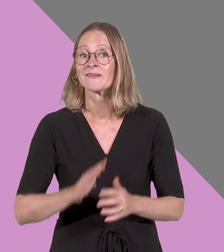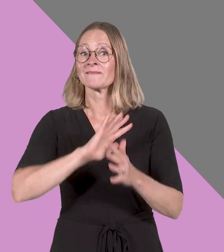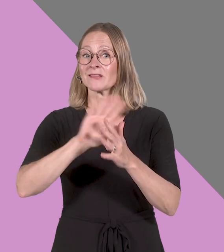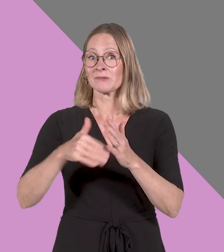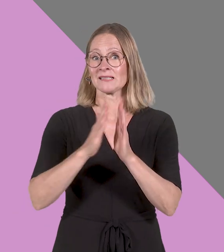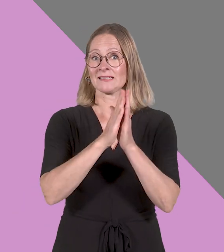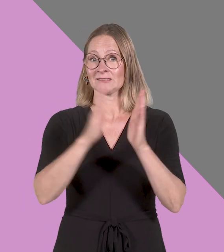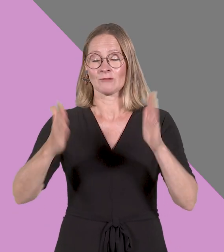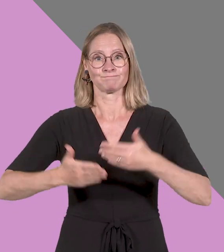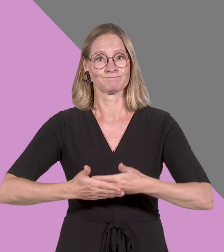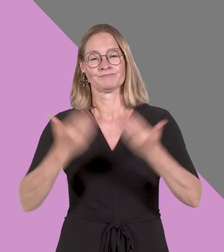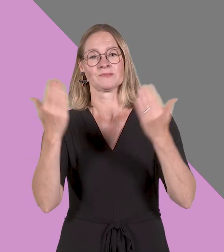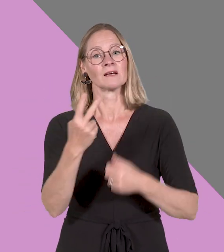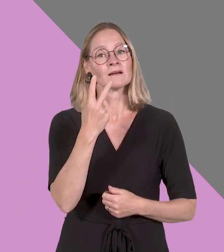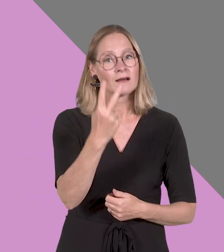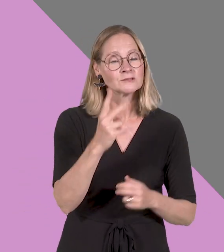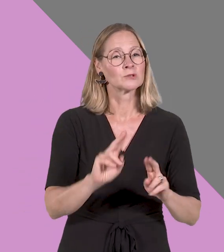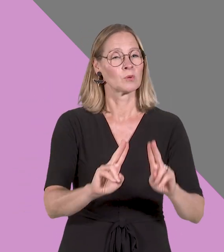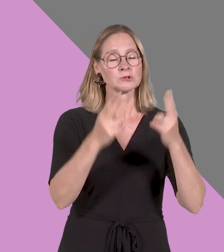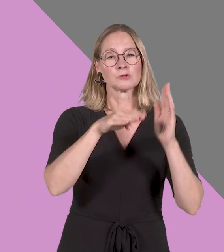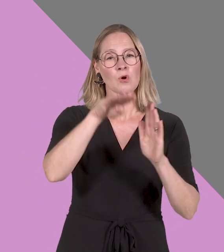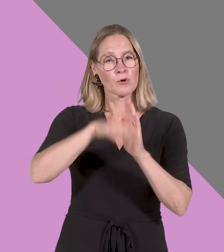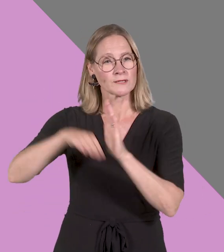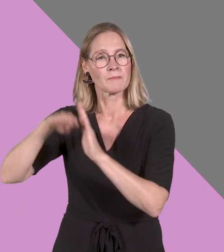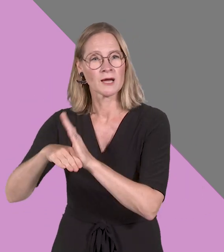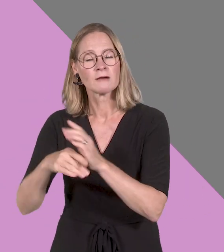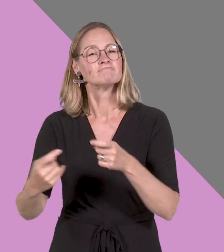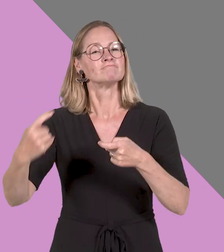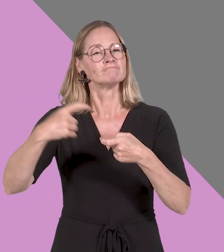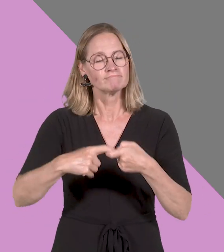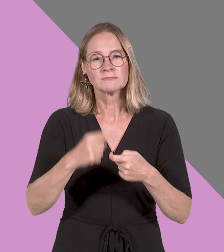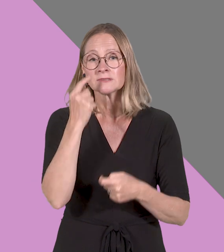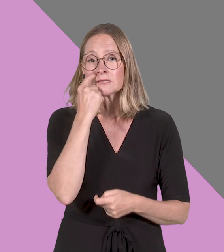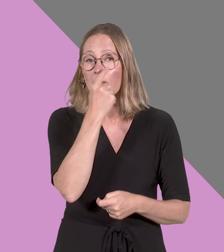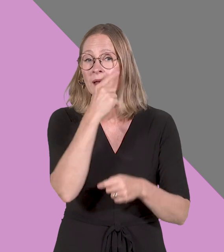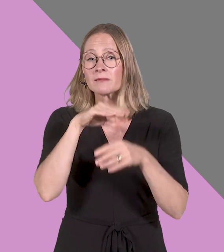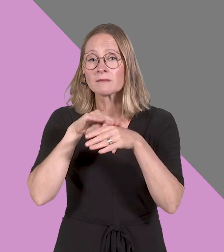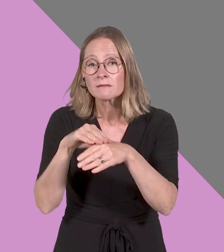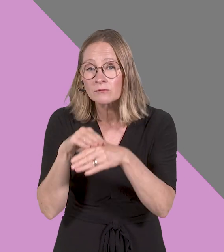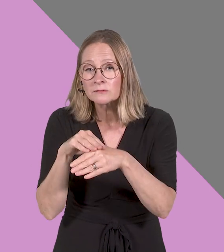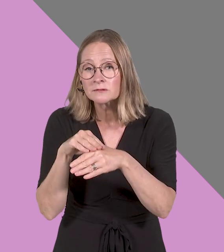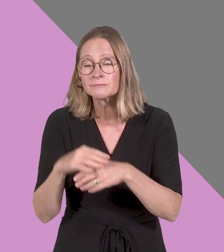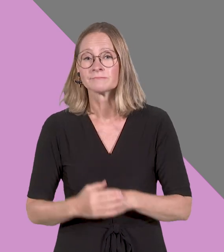Viittomakielinen kirjasto on julkaissut kaksi uutta ohjelmaa silmäsairauksista.